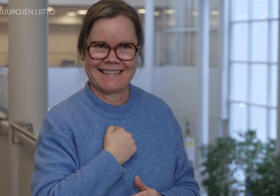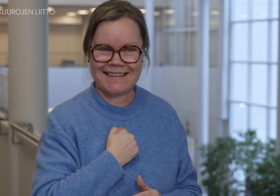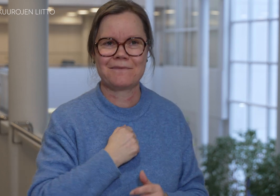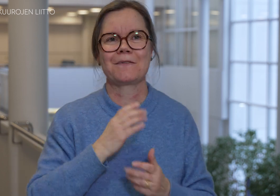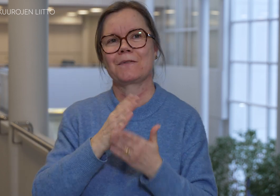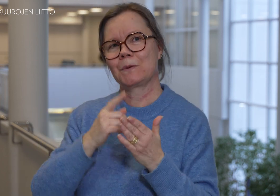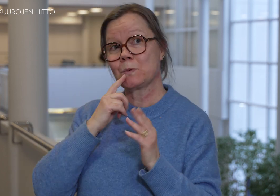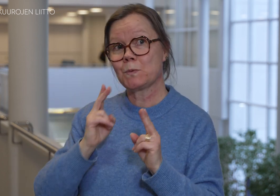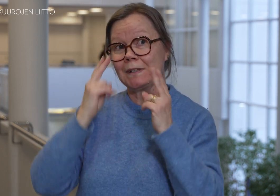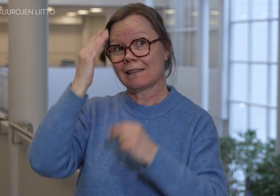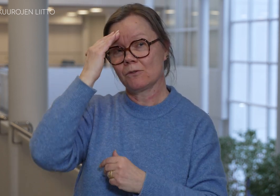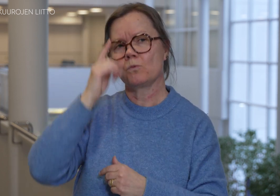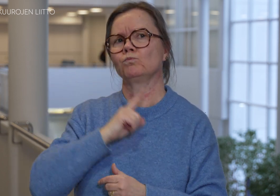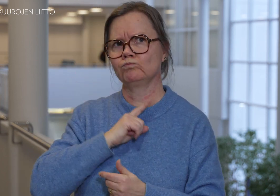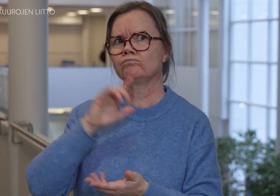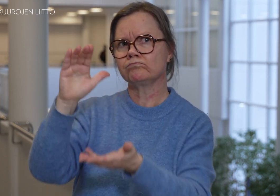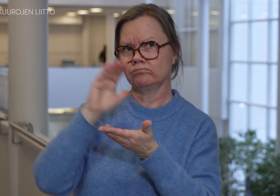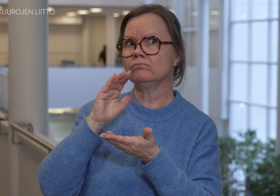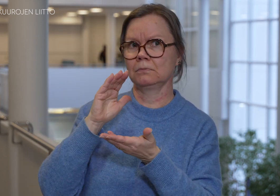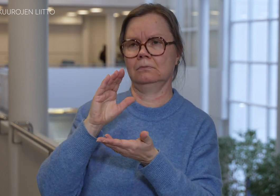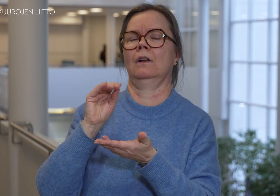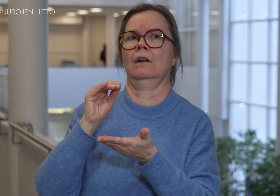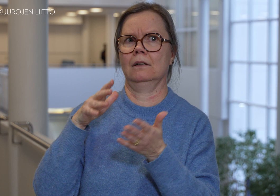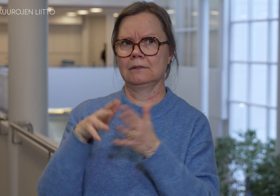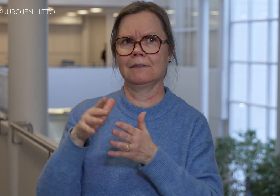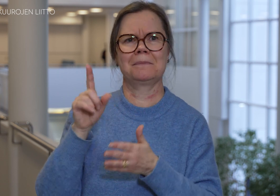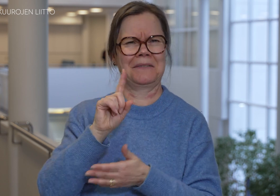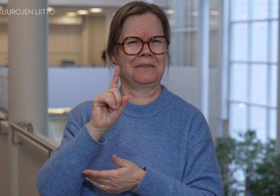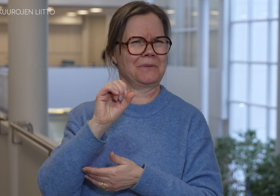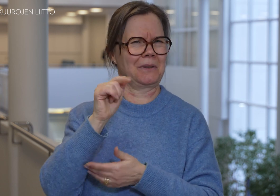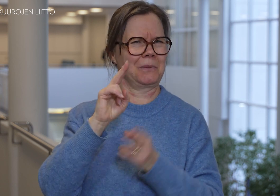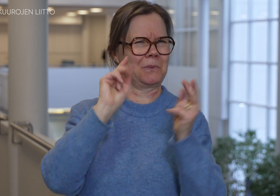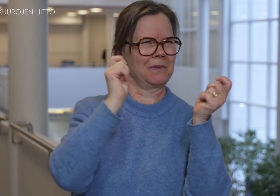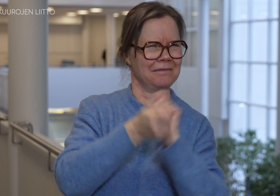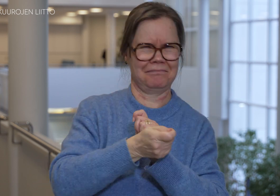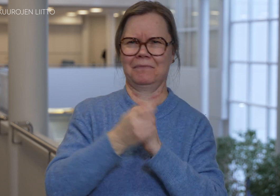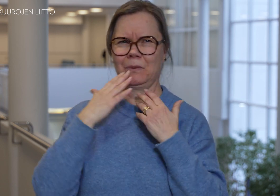Jotkut ovat kokeneet saaneensa uutta tietoa. Nyt on selkeytetty mitä on sote-uudistus -